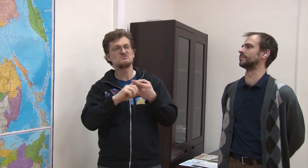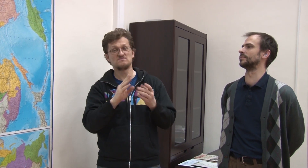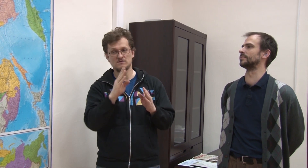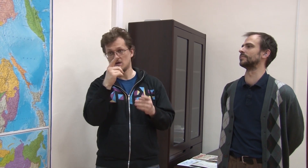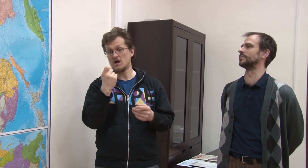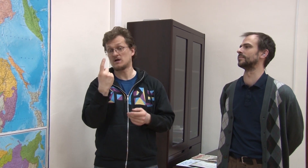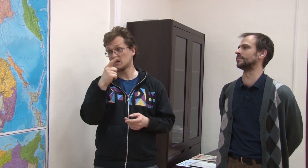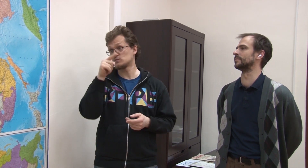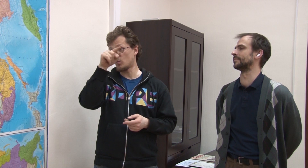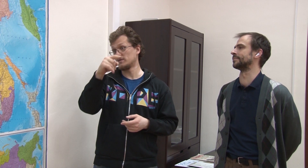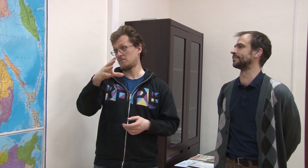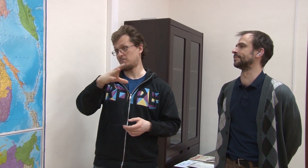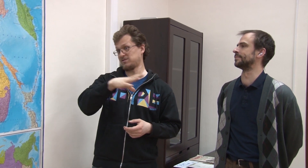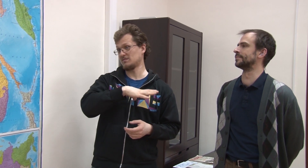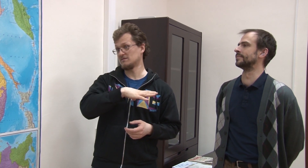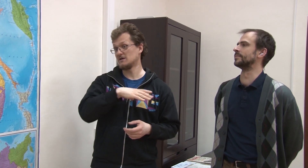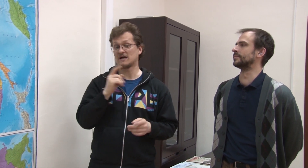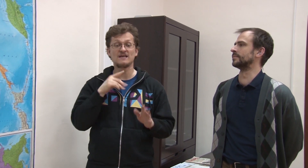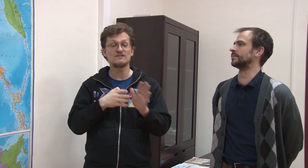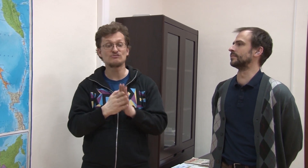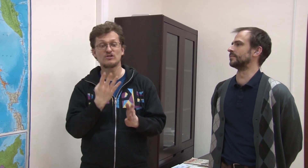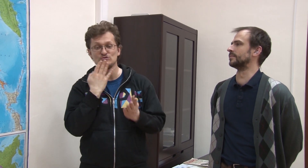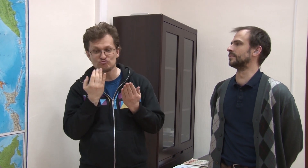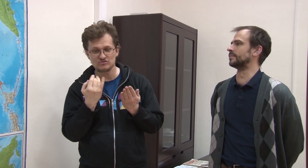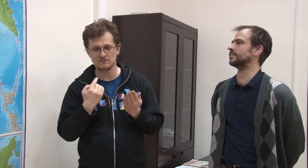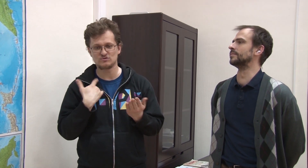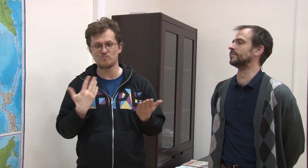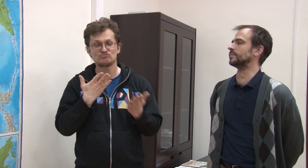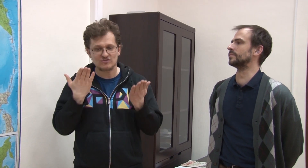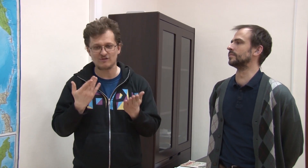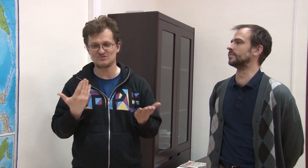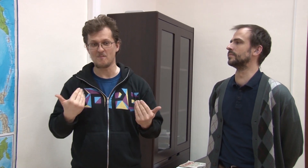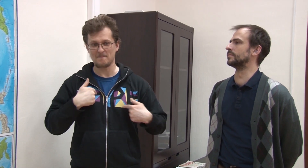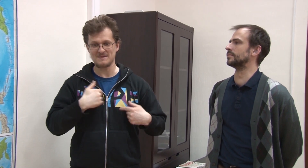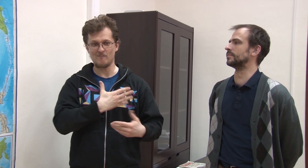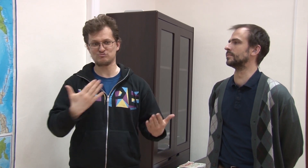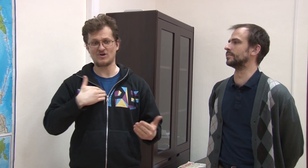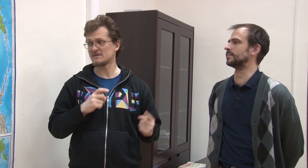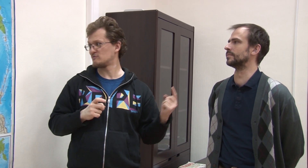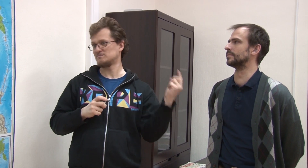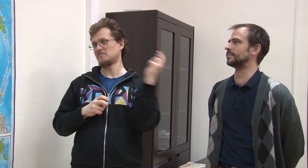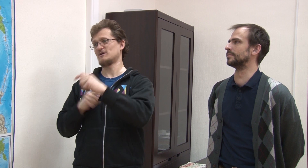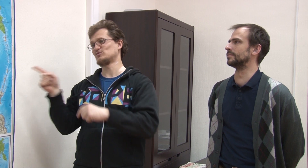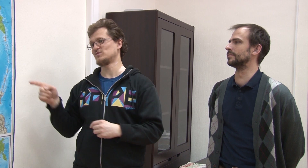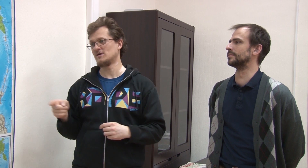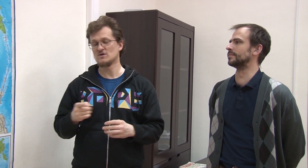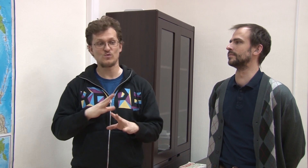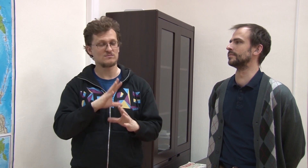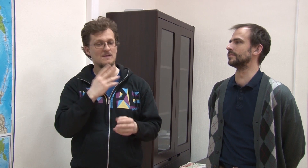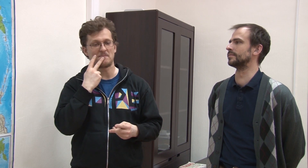Какое отношение имеет Сахалин к Чехову? Оказывается, Чехов был на острове Сахалин. Когда я начал читать эту книгу… И чем дальше я её читал, тем больше хотелось поехать на остров Сахалин.